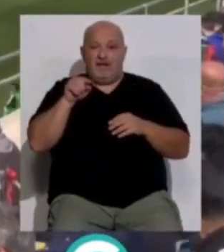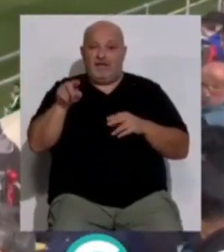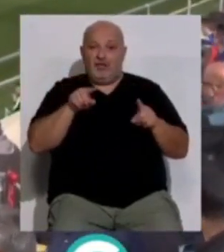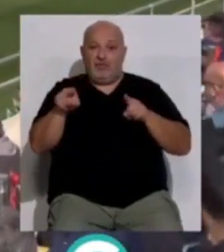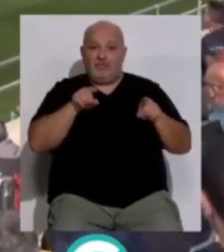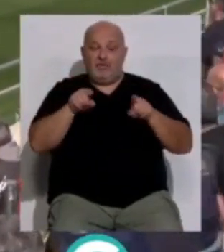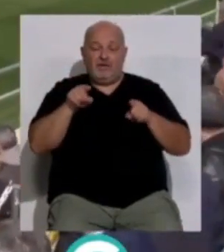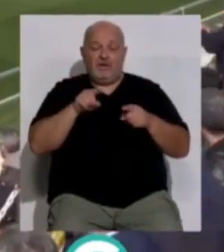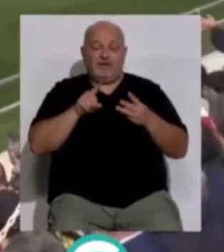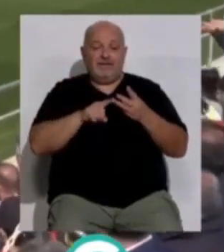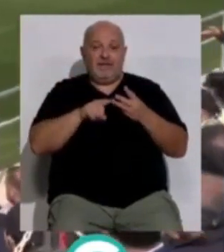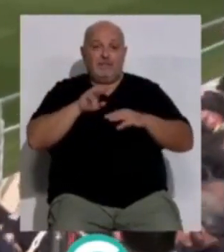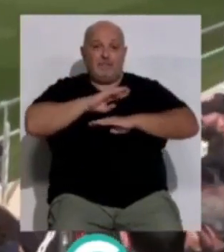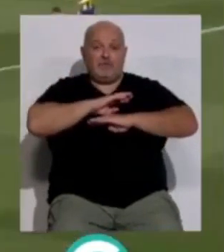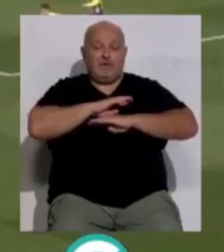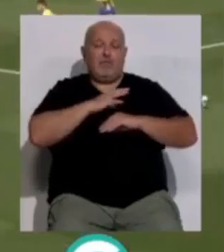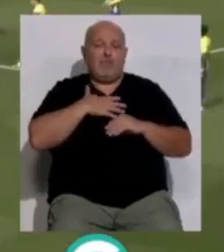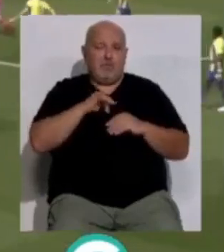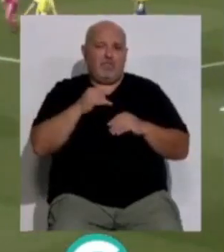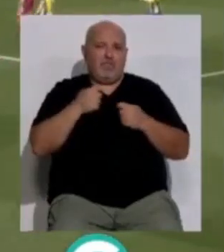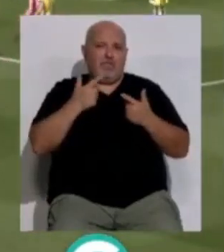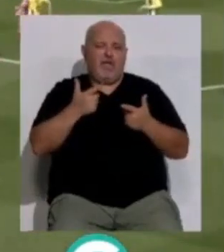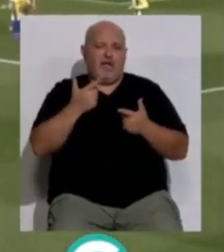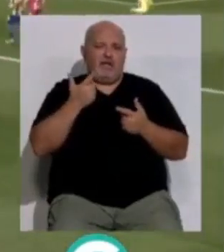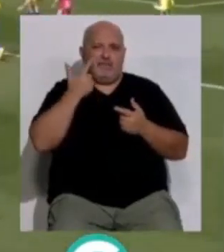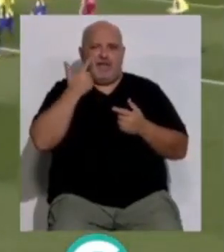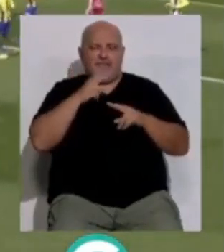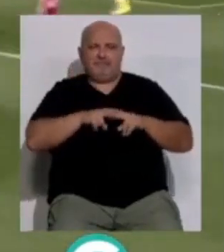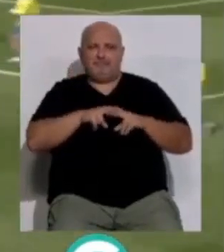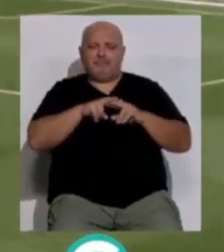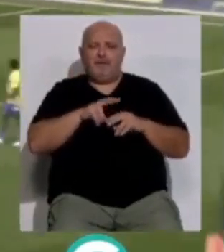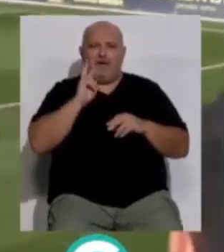dos o el tercer portero también es porque le deben haber visto algo sobre todo el entrenador